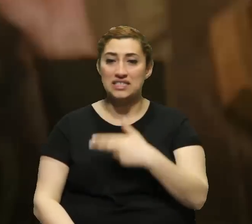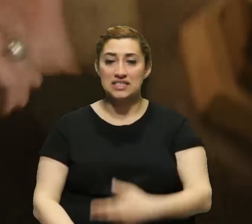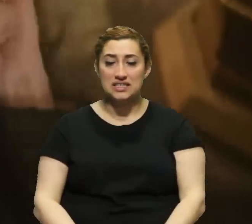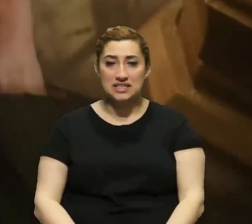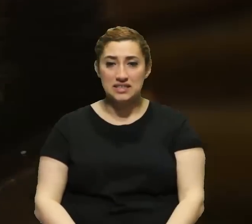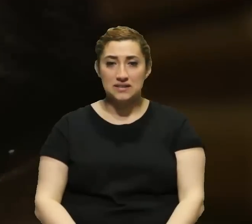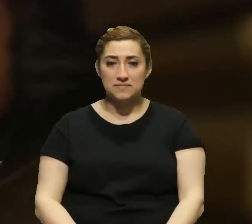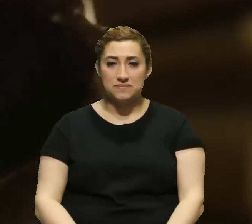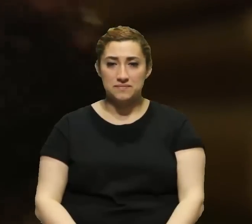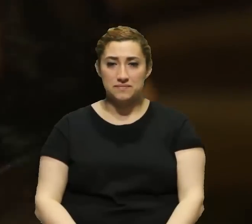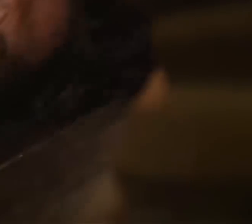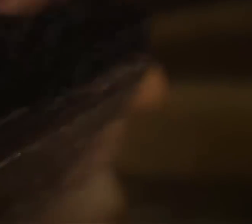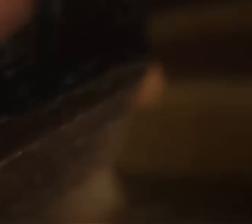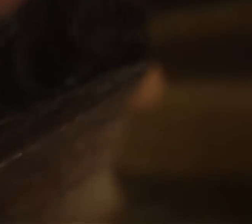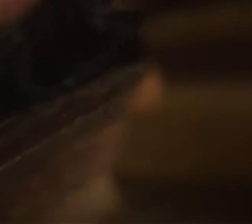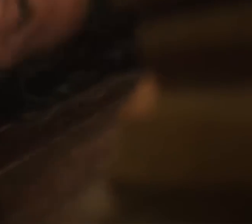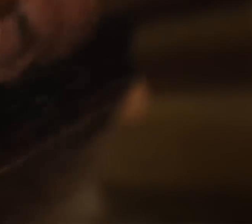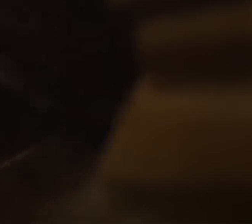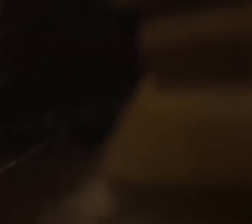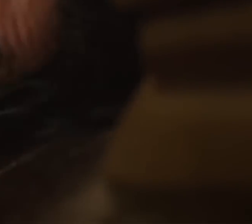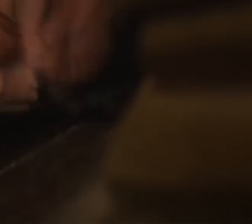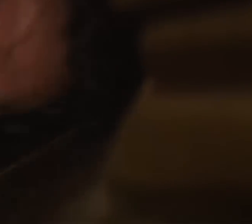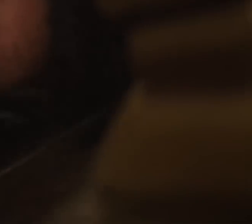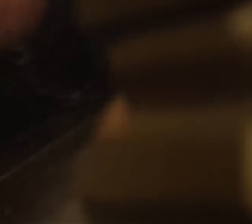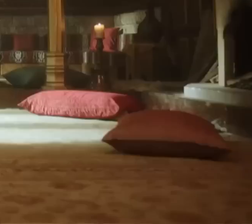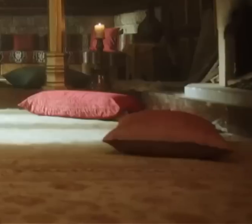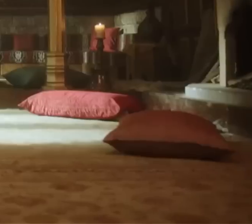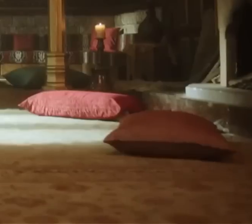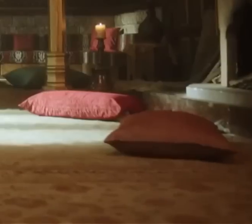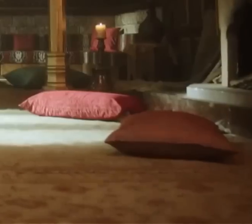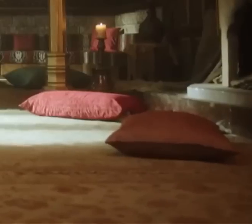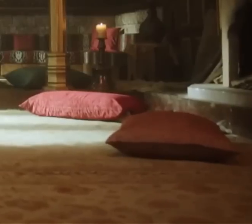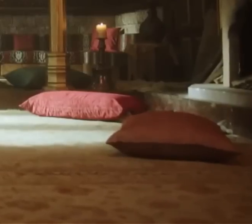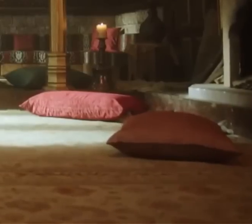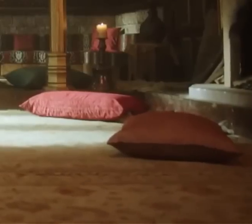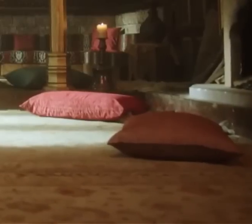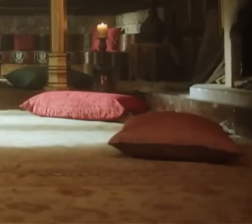Kes, kes, kes, kes, kes!